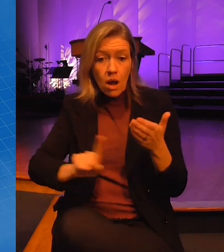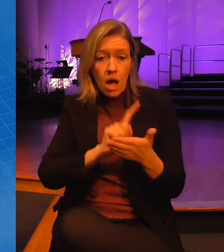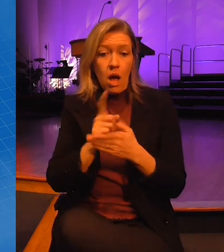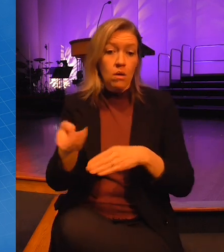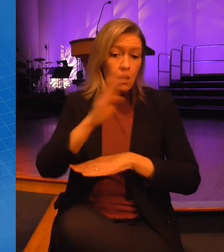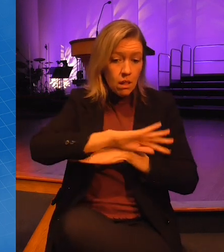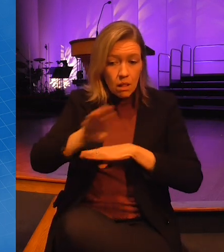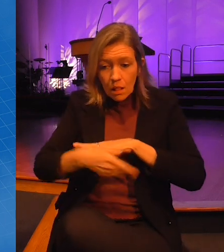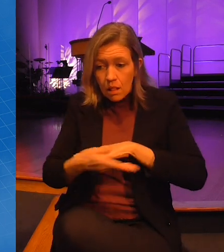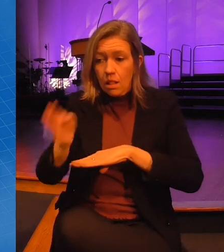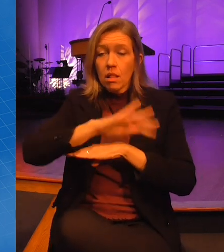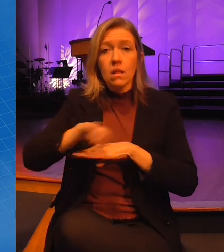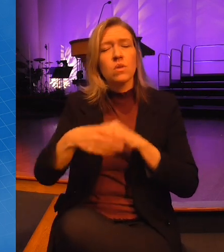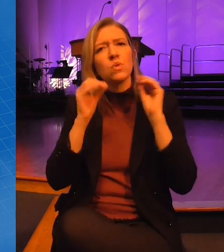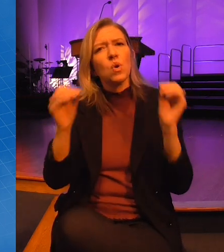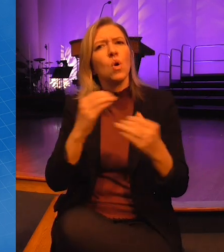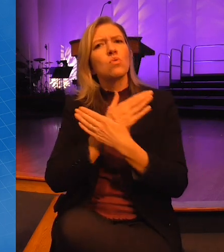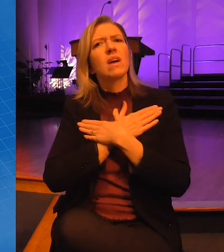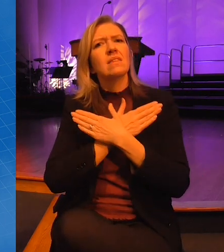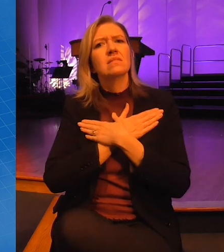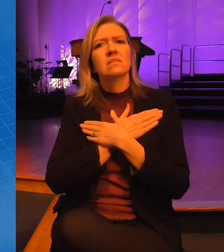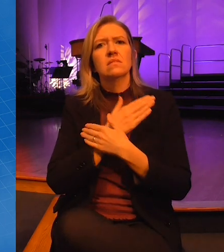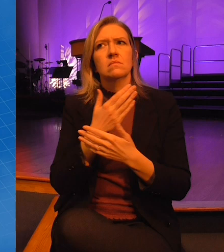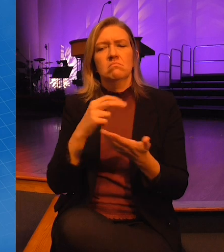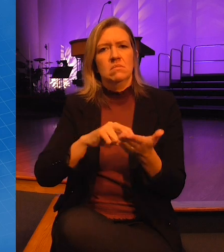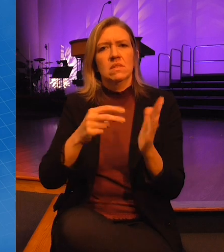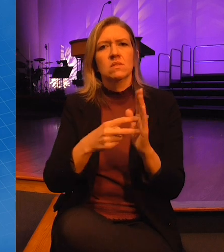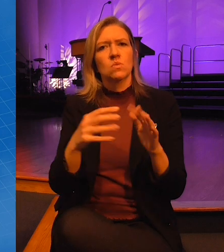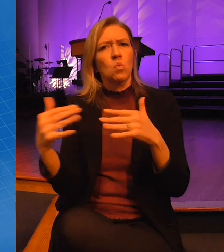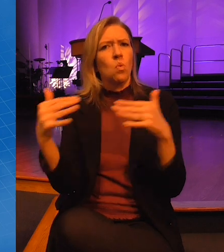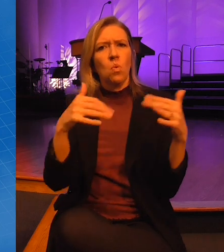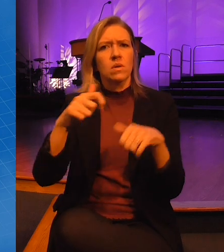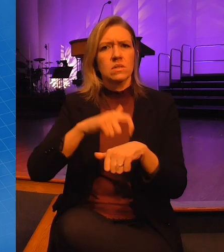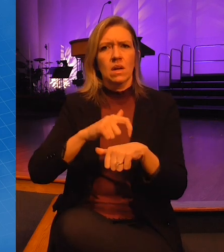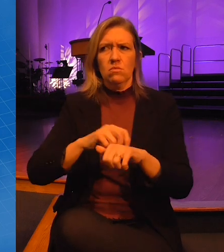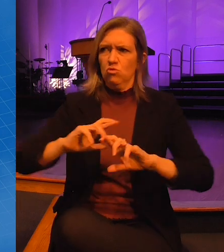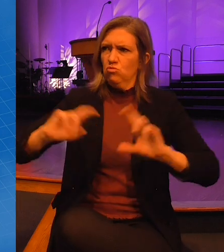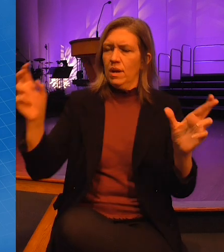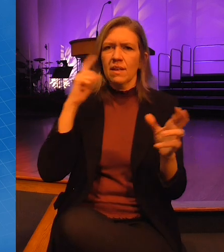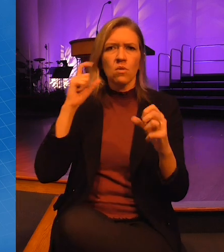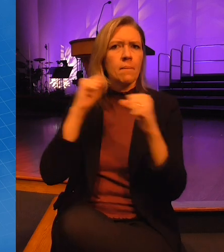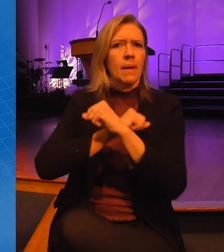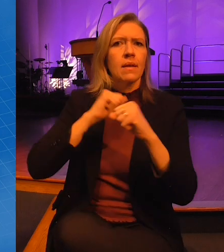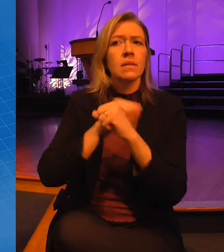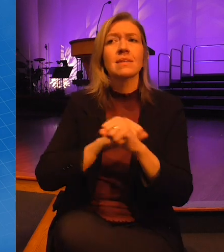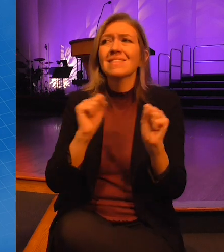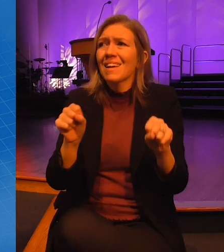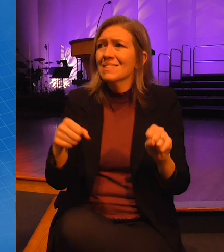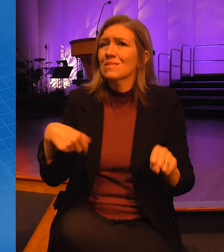movilizados para la batalla sí somos personas fuertes y capaces podemos trabajar sin parar